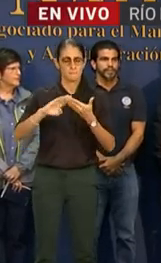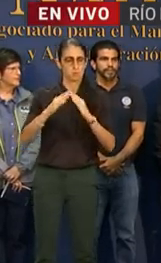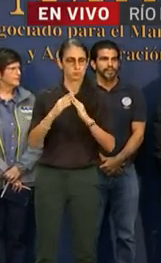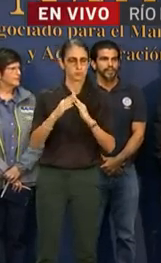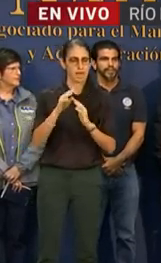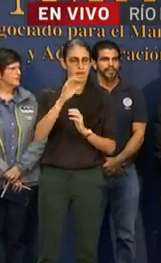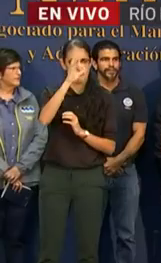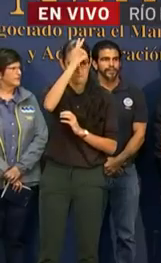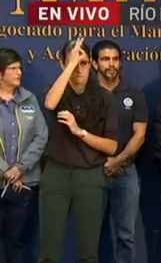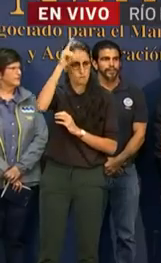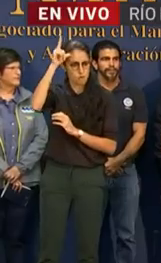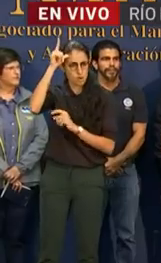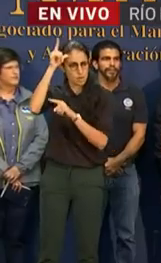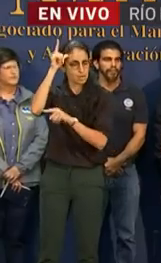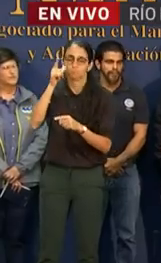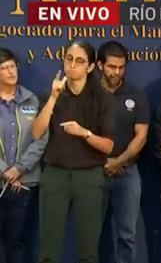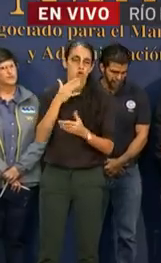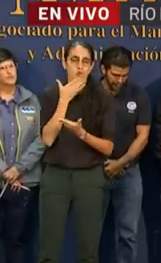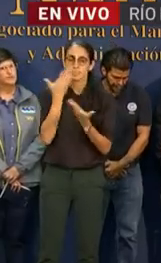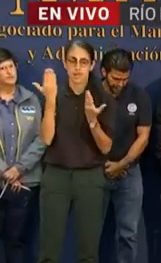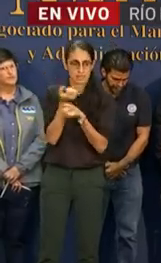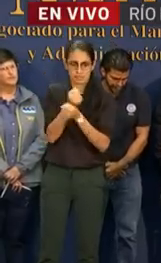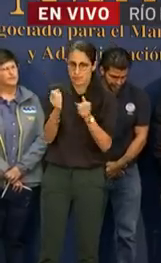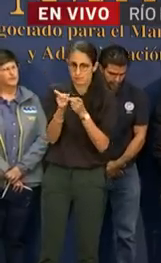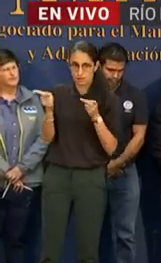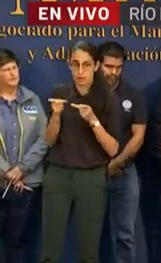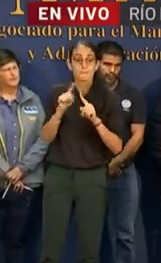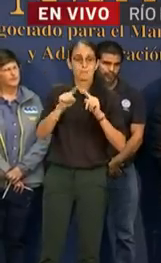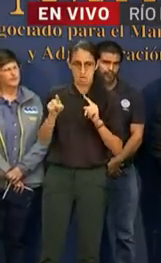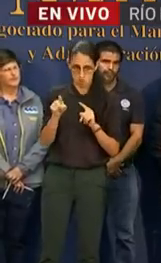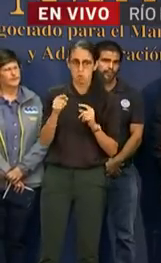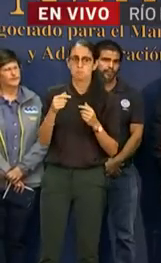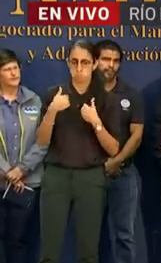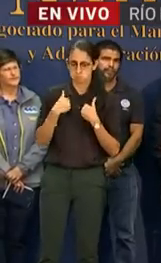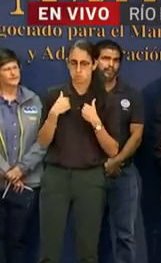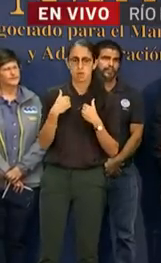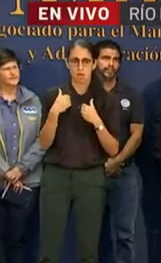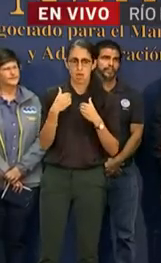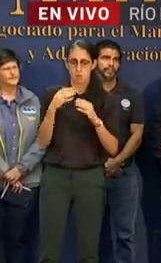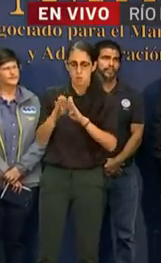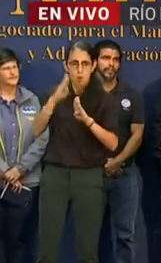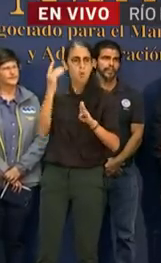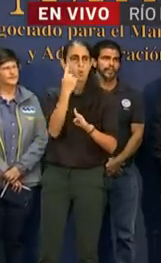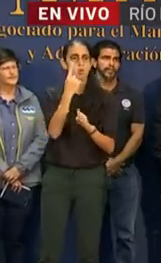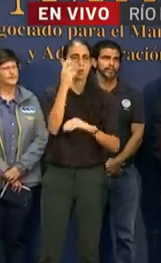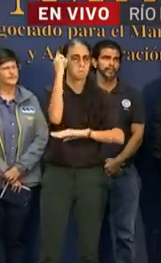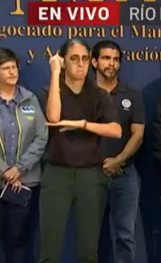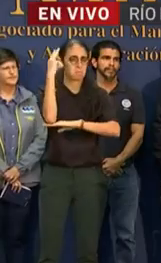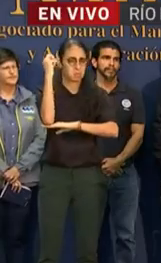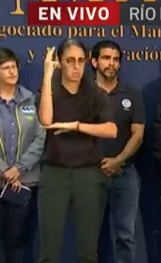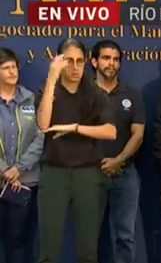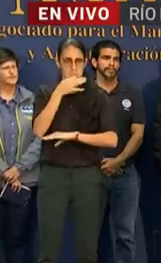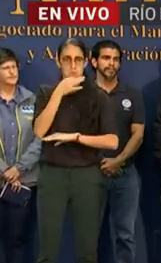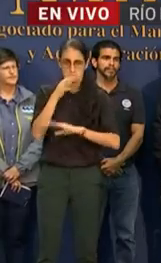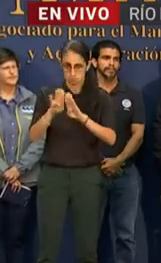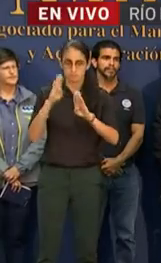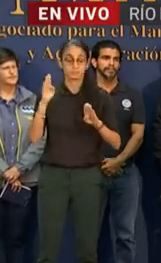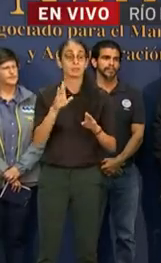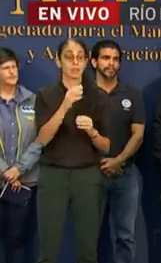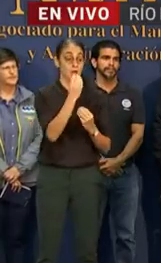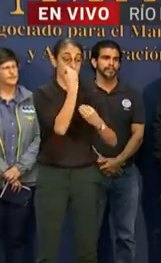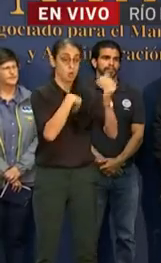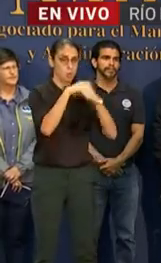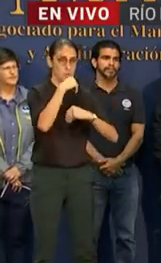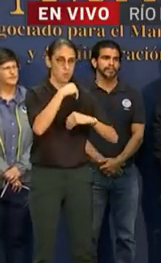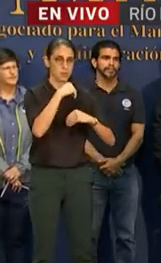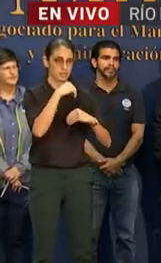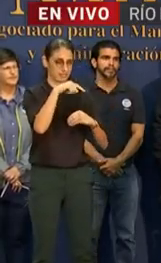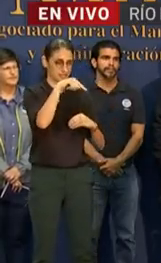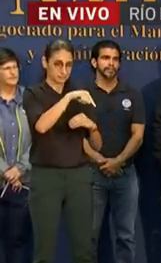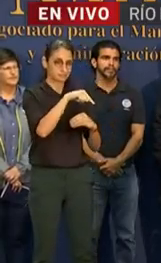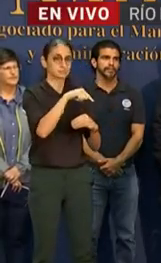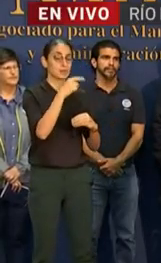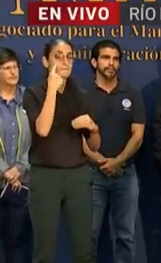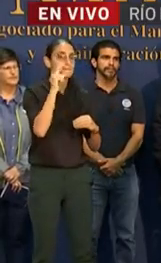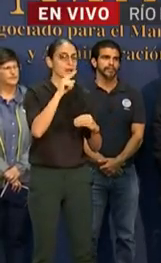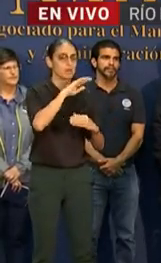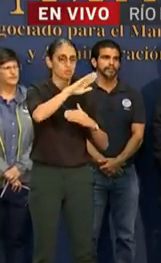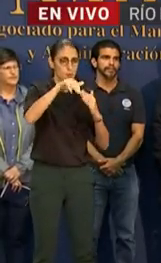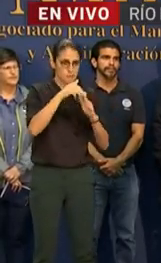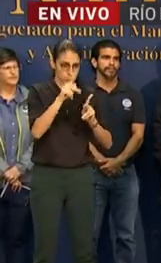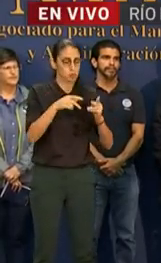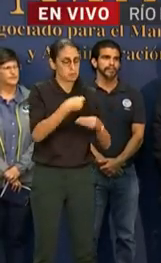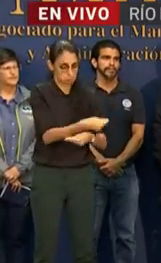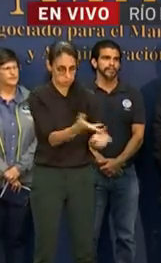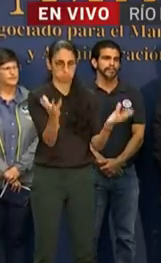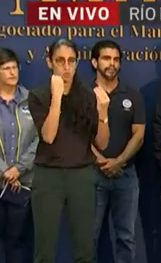REFUGIADAS.